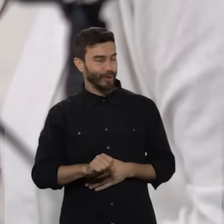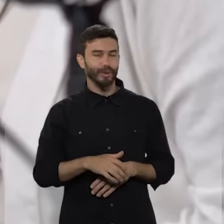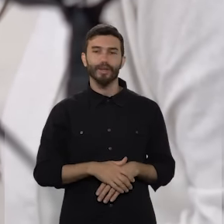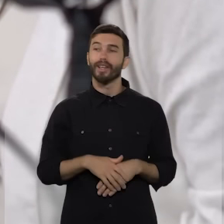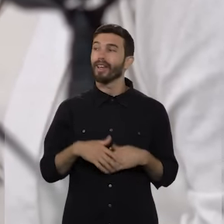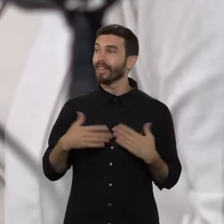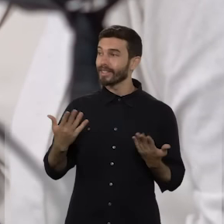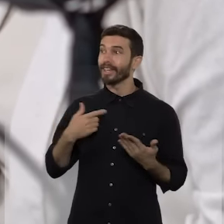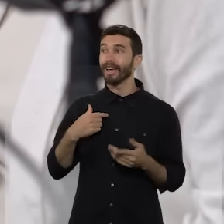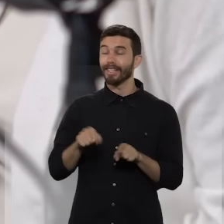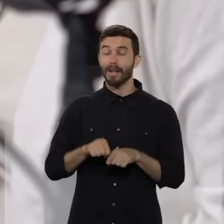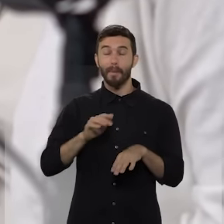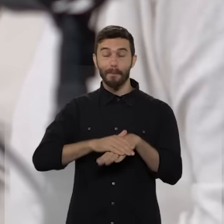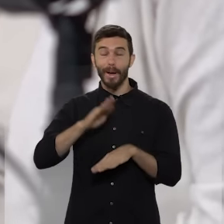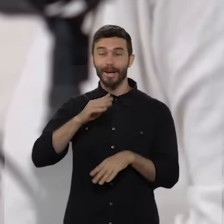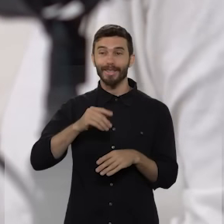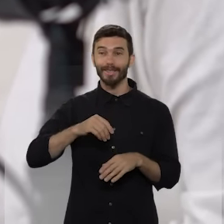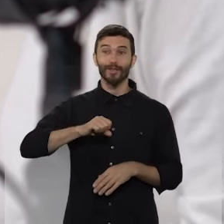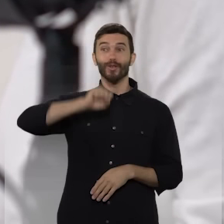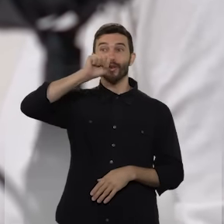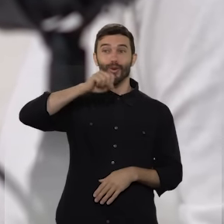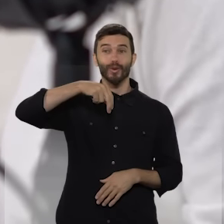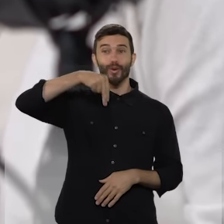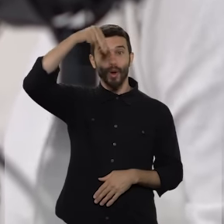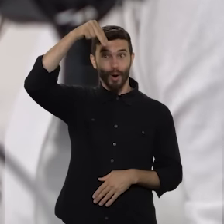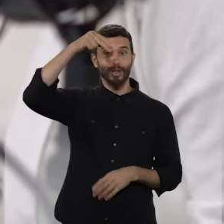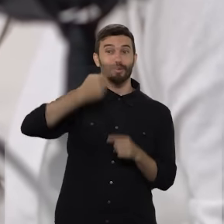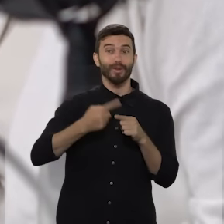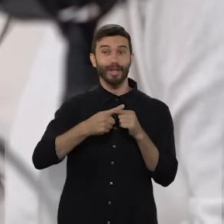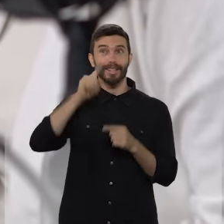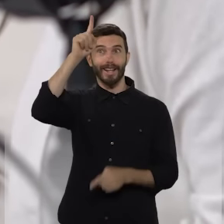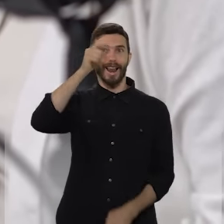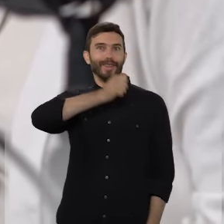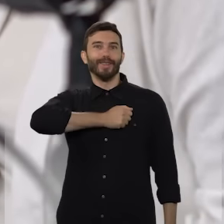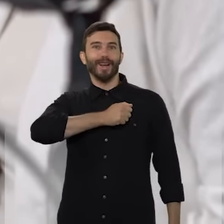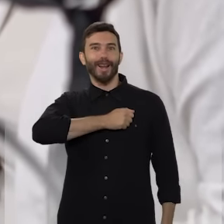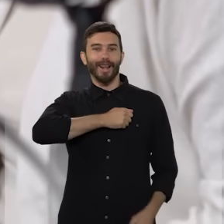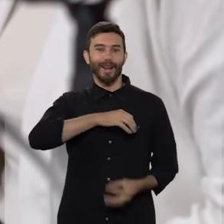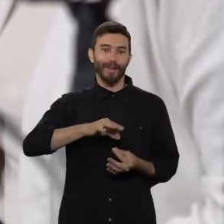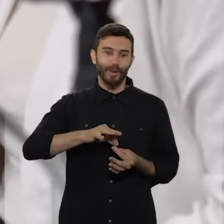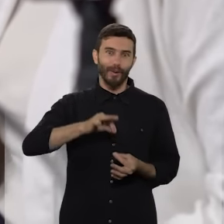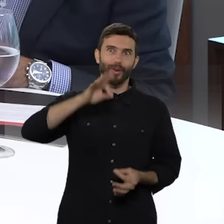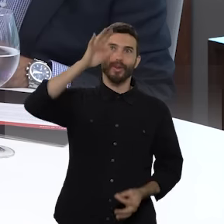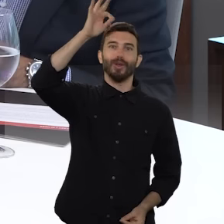no Canadá, então do Oiapoque a quase... já estamos chegando lá bem ao norte da América. Então,